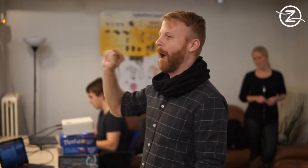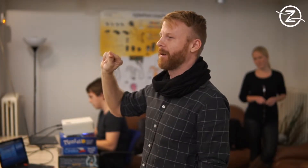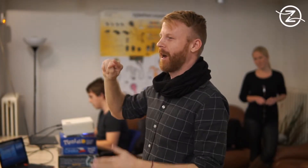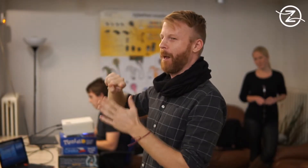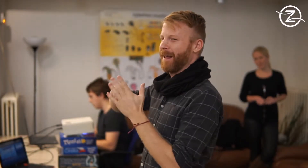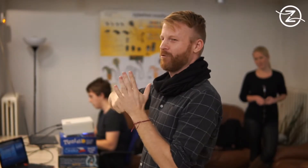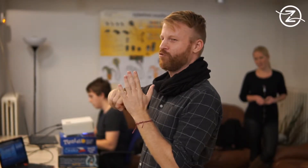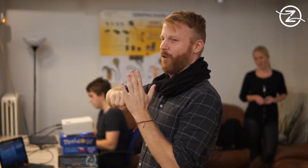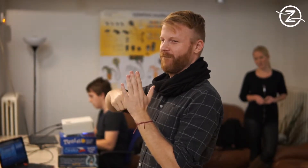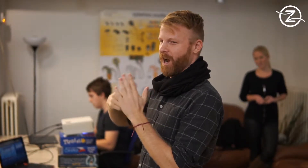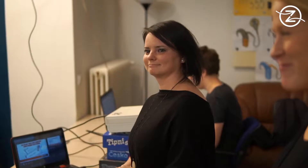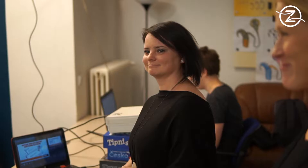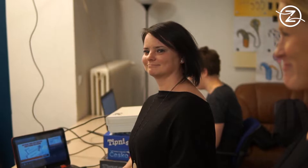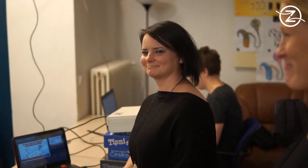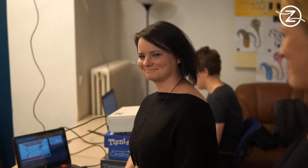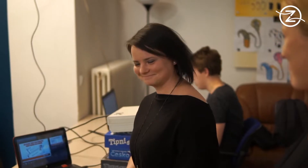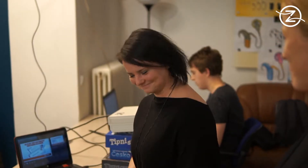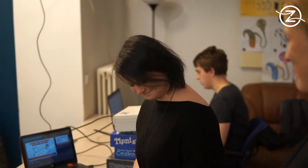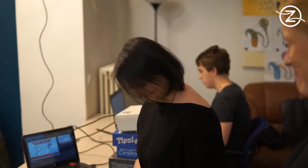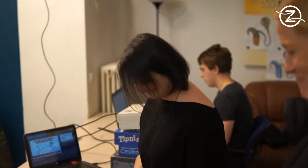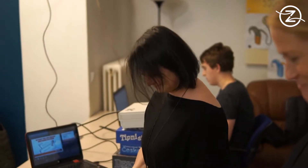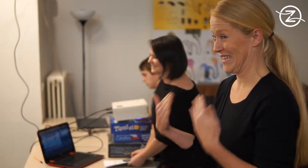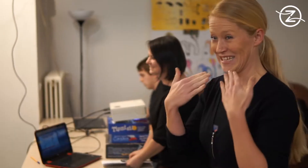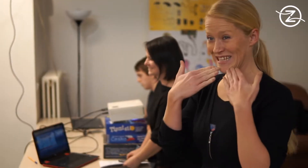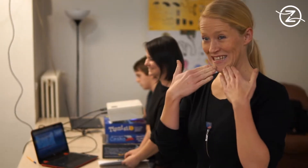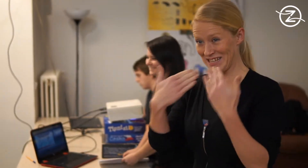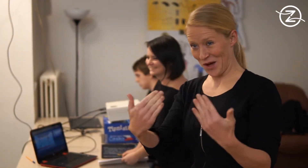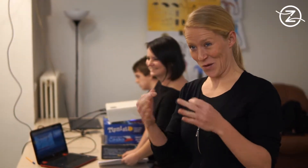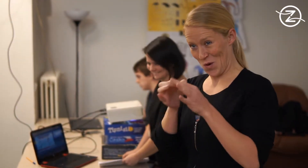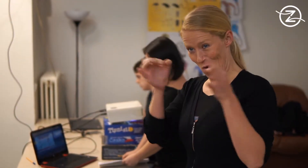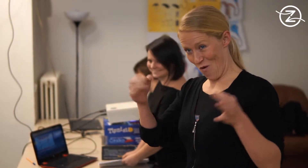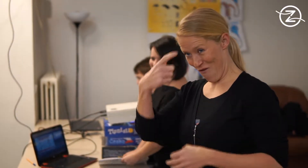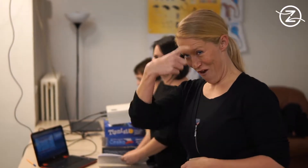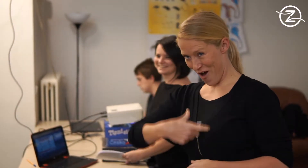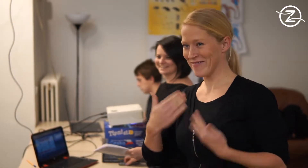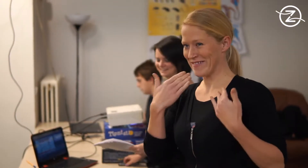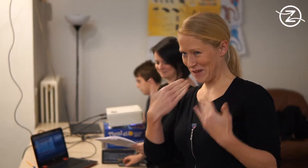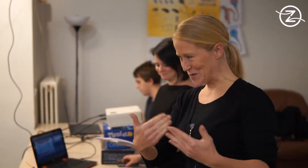Dovolte mi, abych vám představil Gabrielu Petruškovou. Děkuji za přivítání.